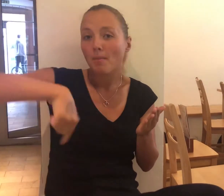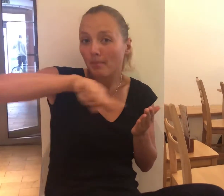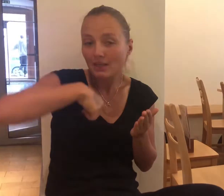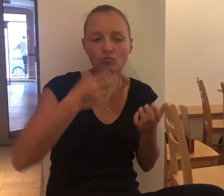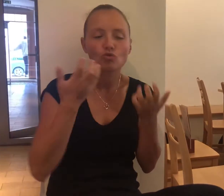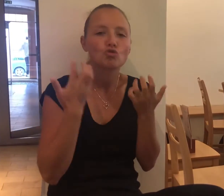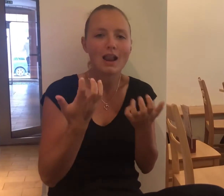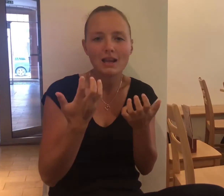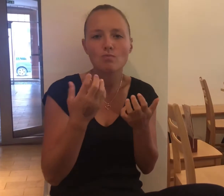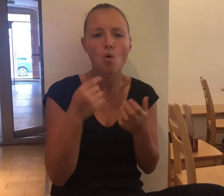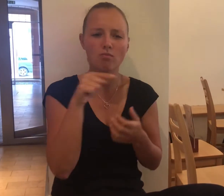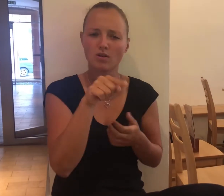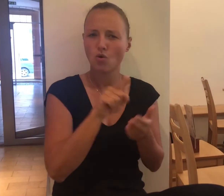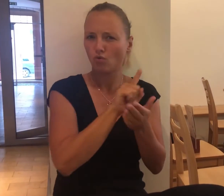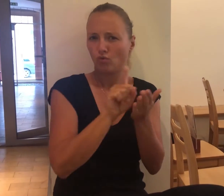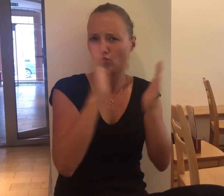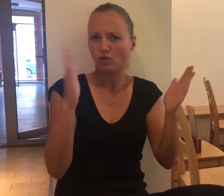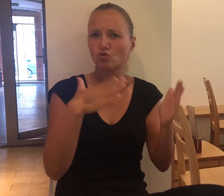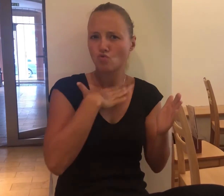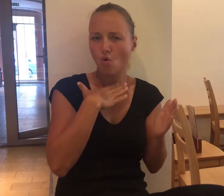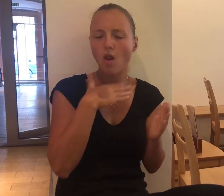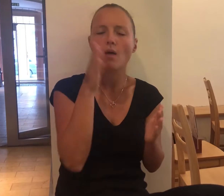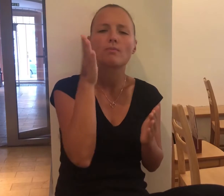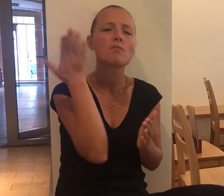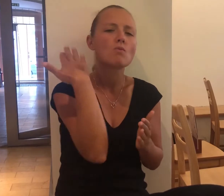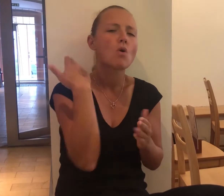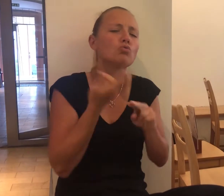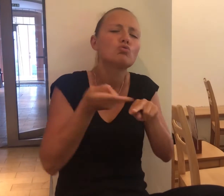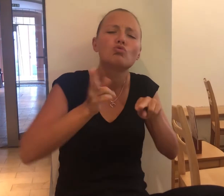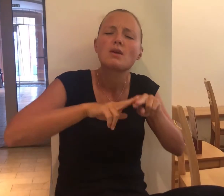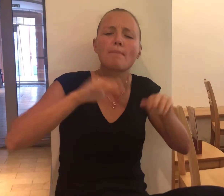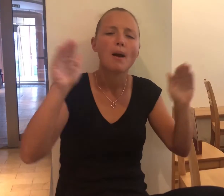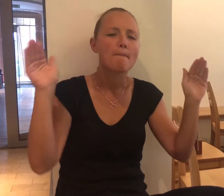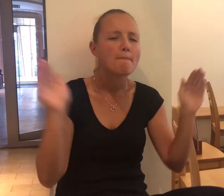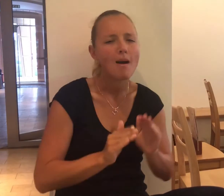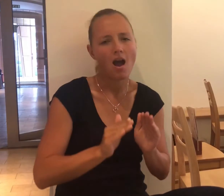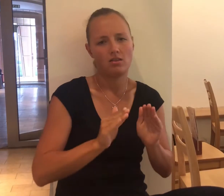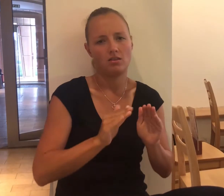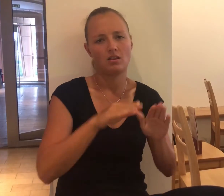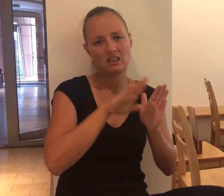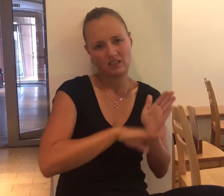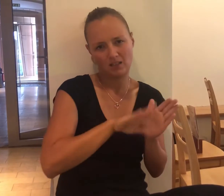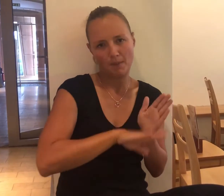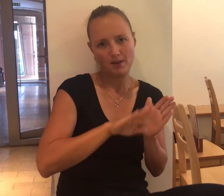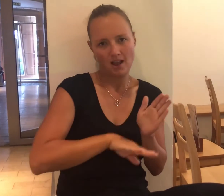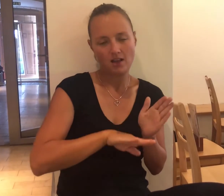Želimo si, da bi bilo v času šolanja čimmanj diskriminacij.